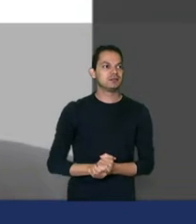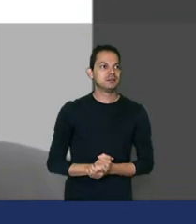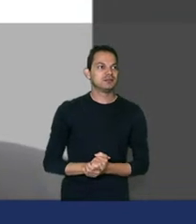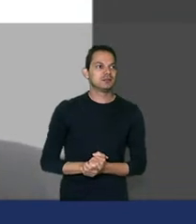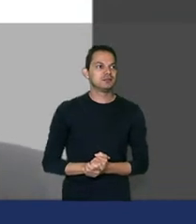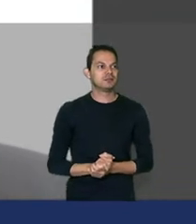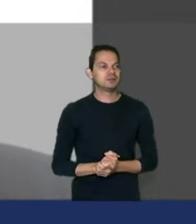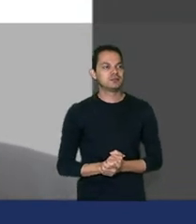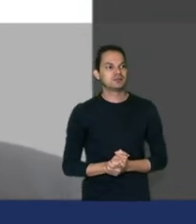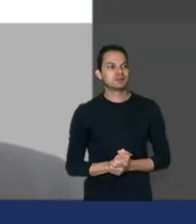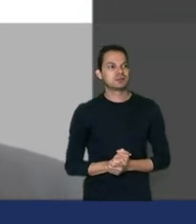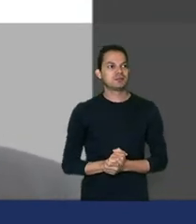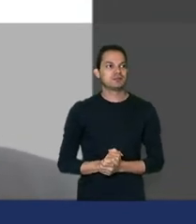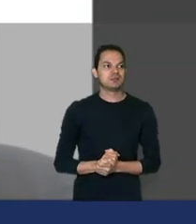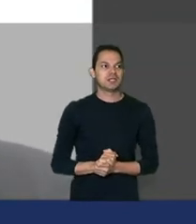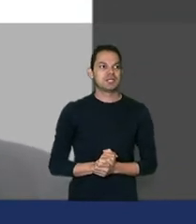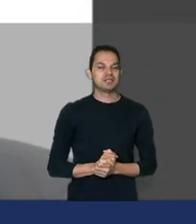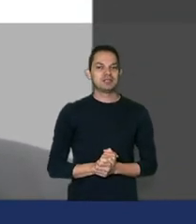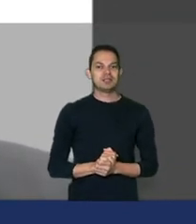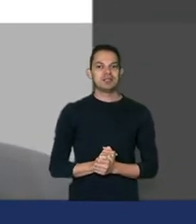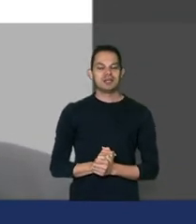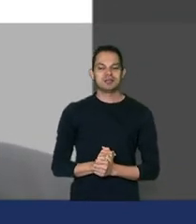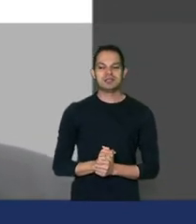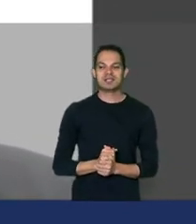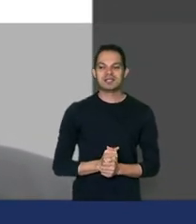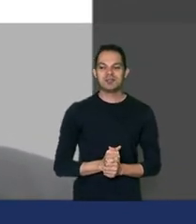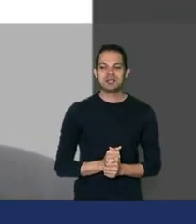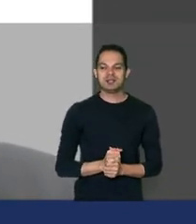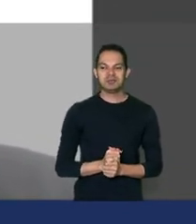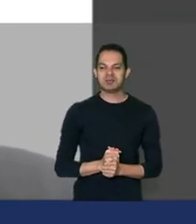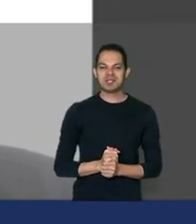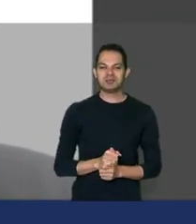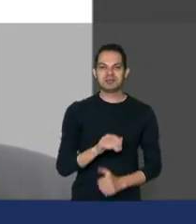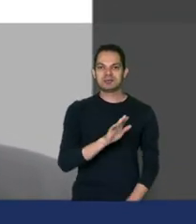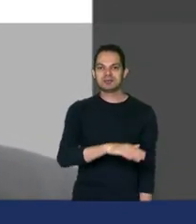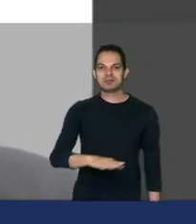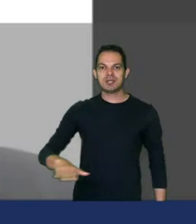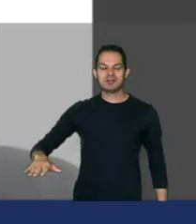PESSOAS, A VOLTA DE UM PAÍS QUE PRIMEIRO CUIDA DOS HOMENS E MULHERES DAS NOSSAS CRIANÇ